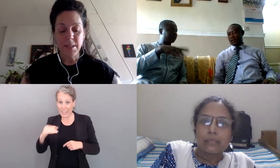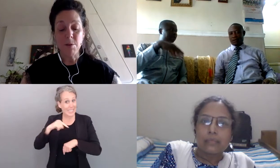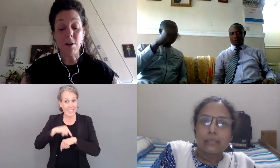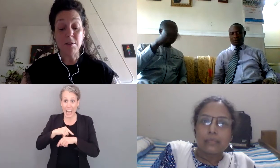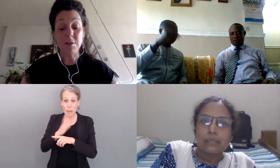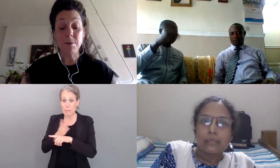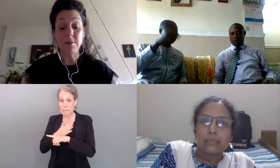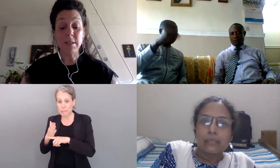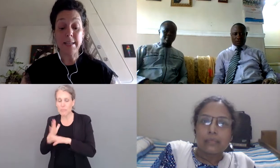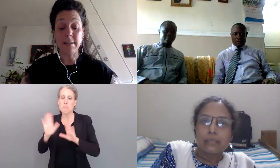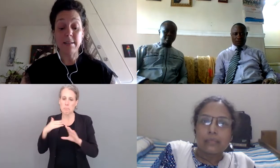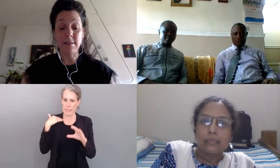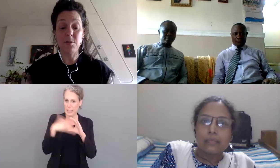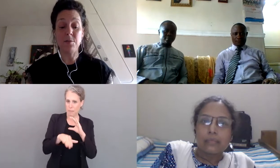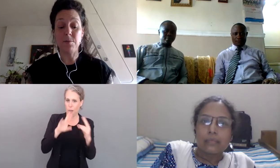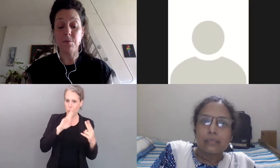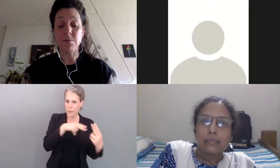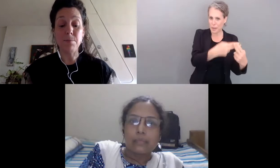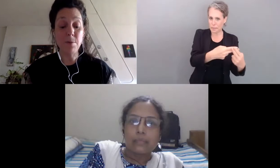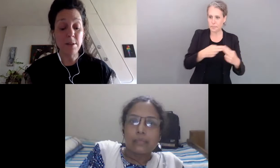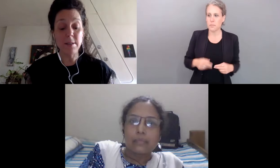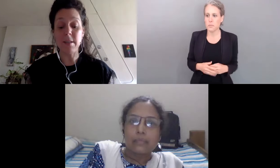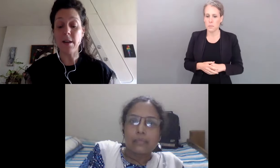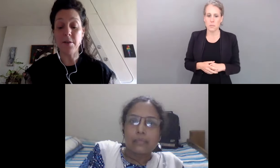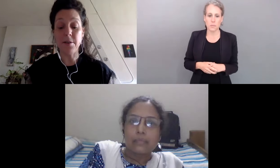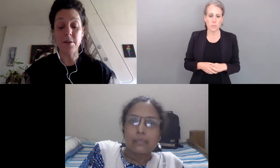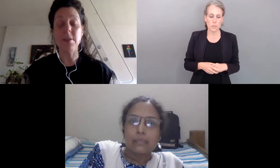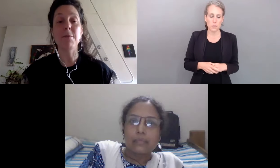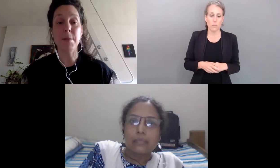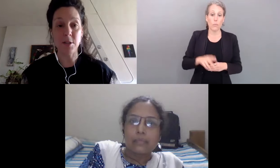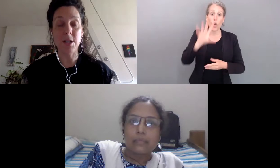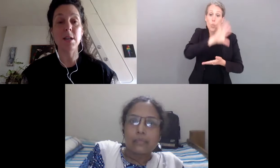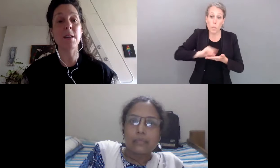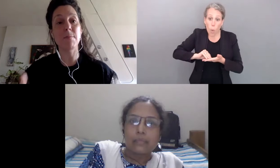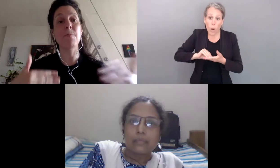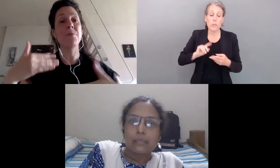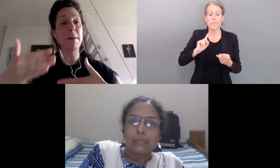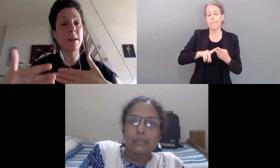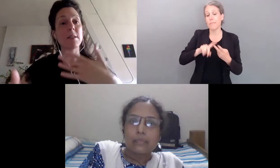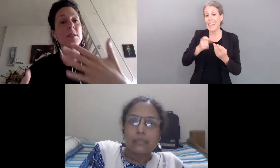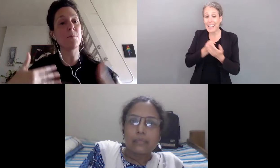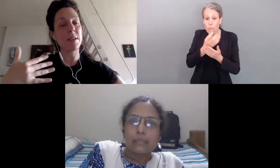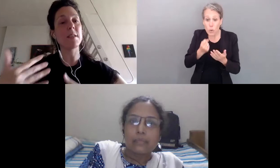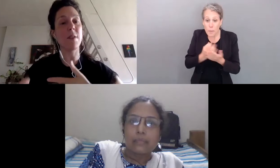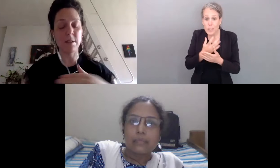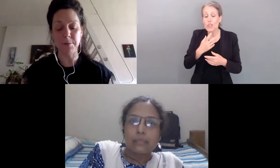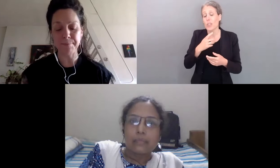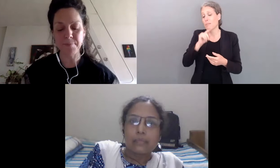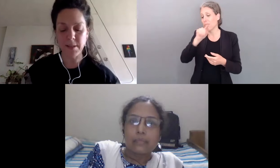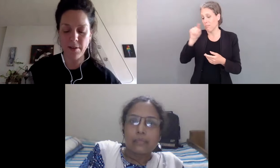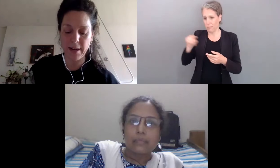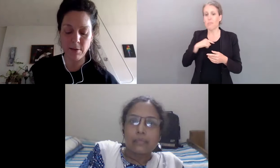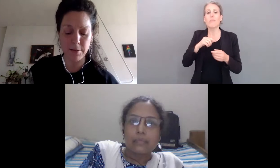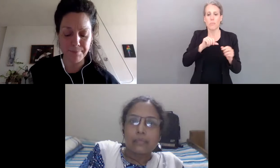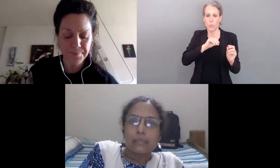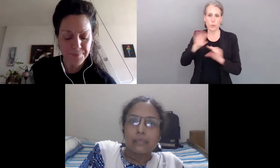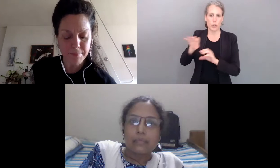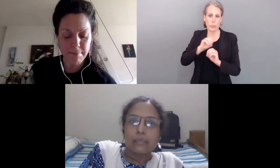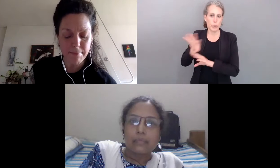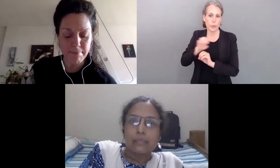correo antes del final del evento.